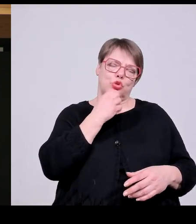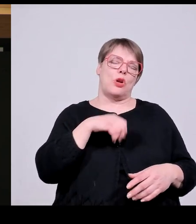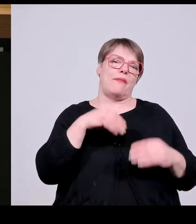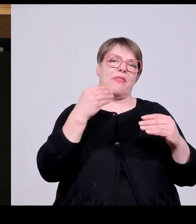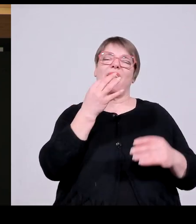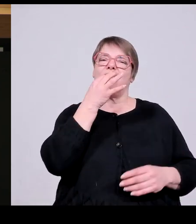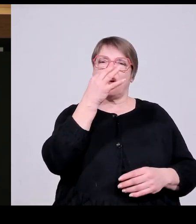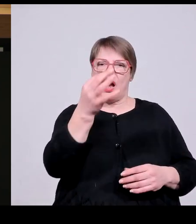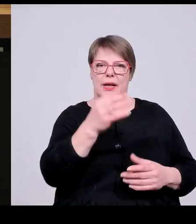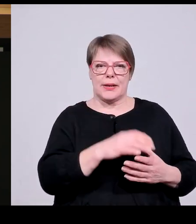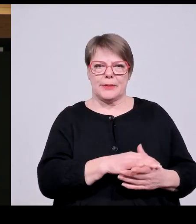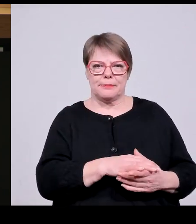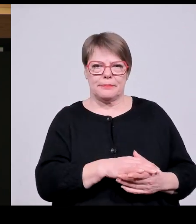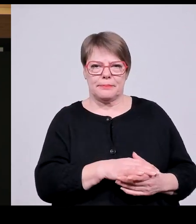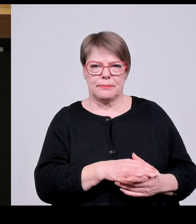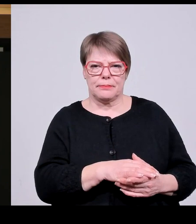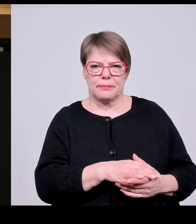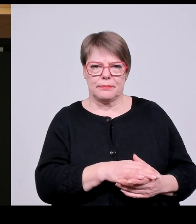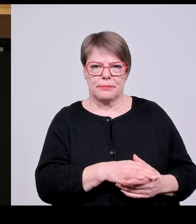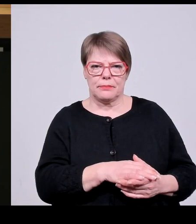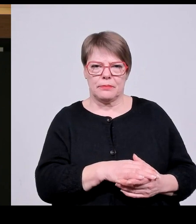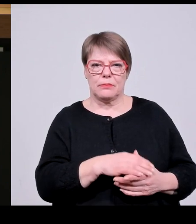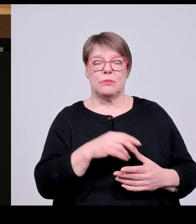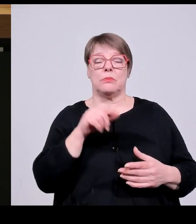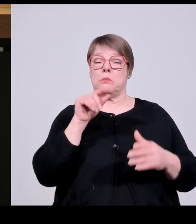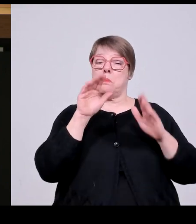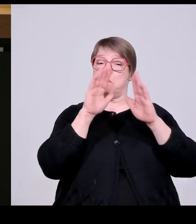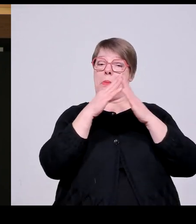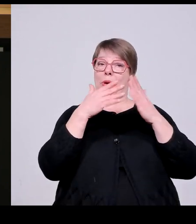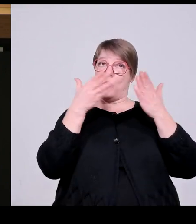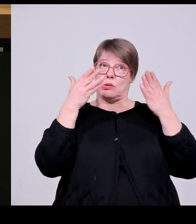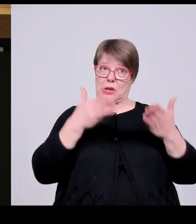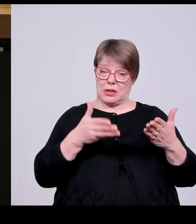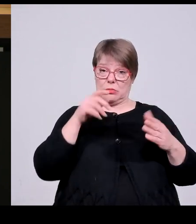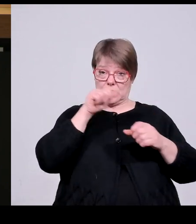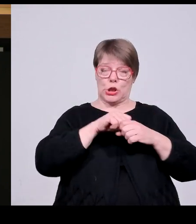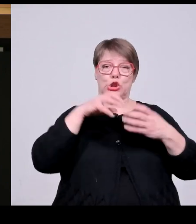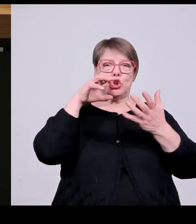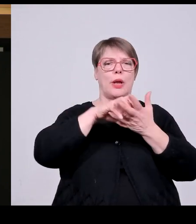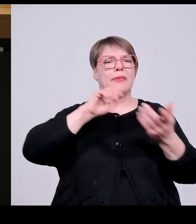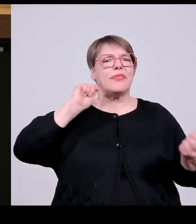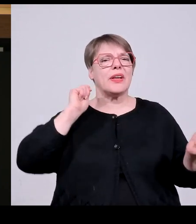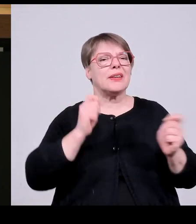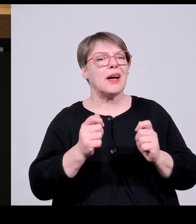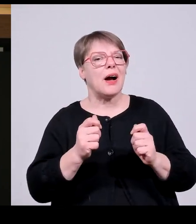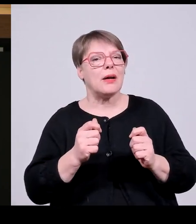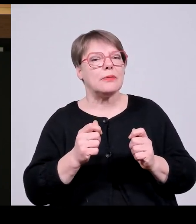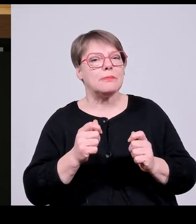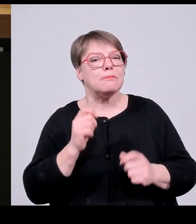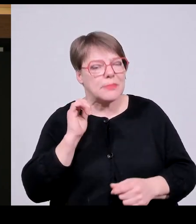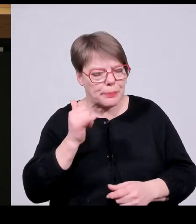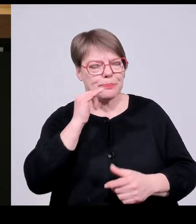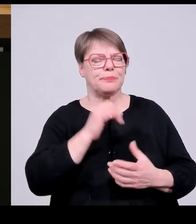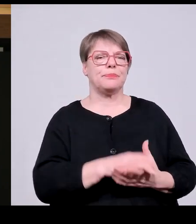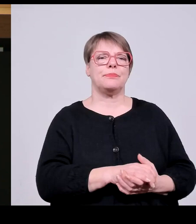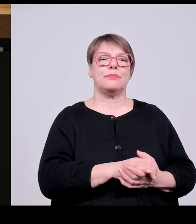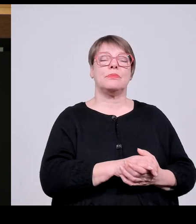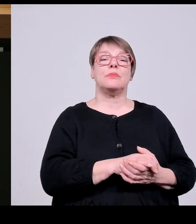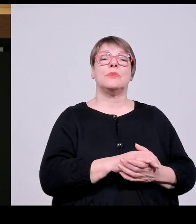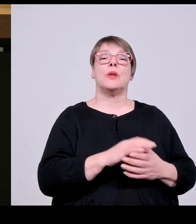sehr wohl eine Stadt verändern und nachhaltig das gesellschaftliche Klima beeinflussen. Doch dafür braucht es Rahmenbedingungen.